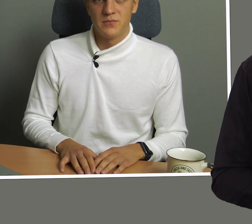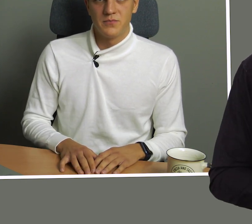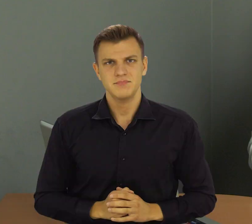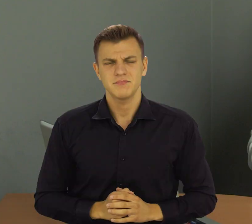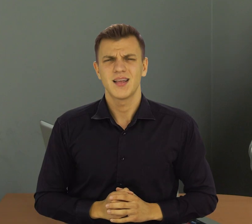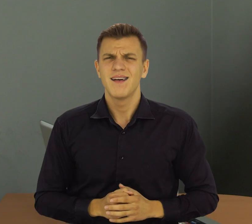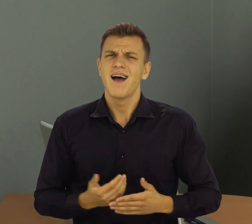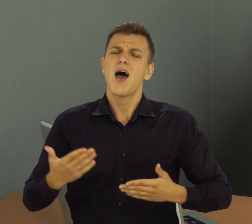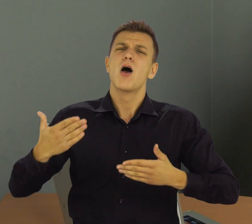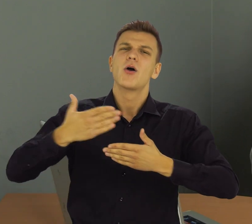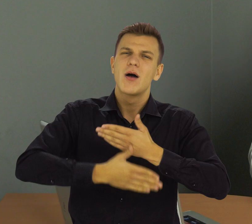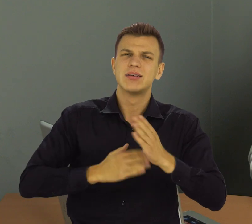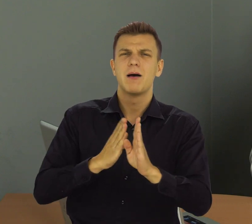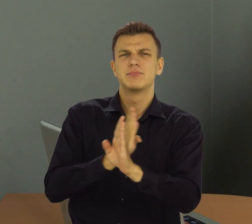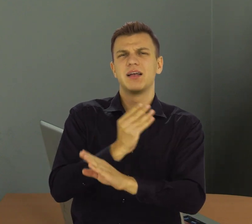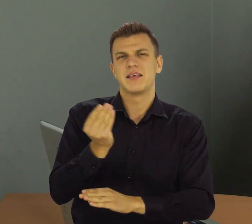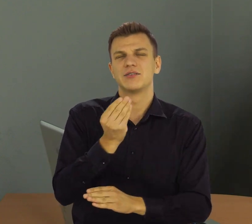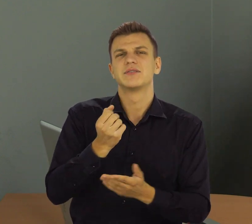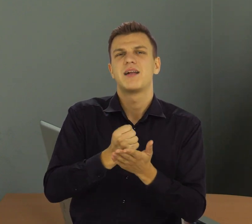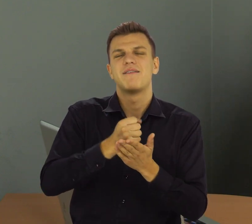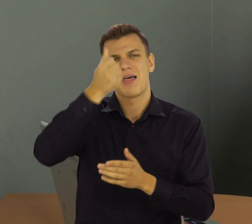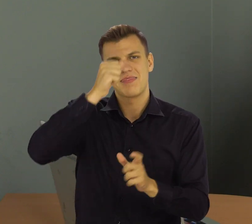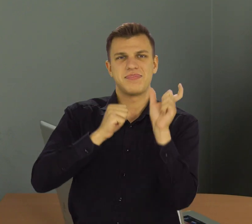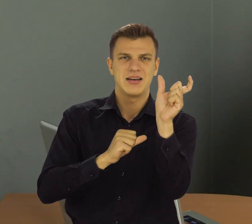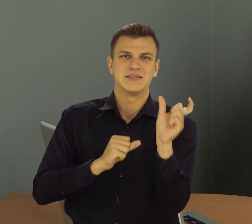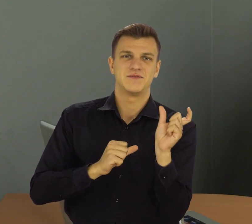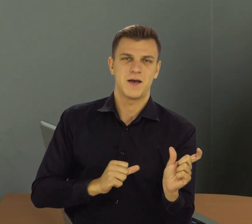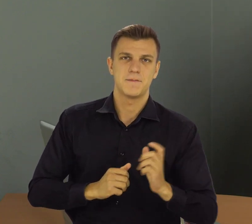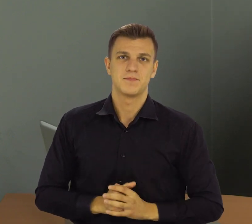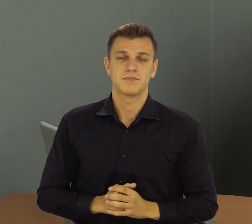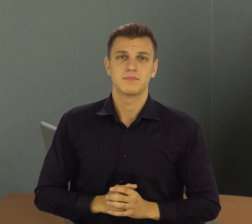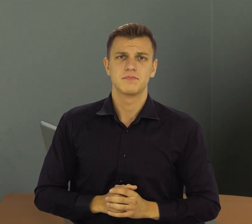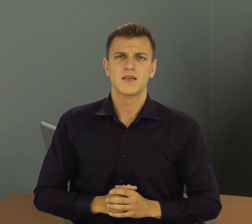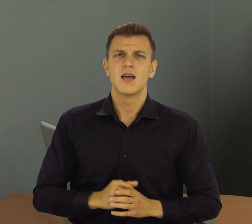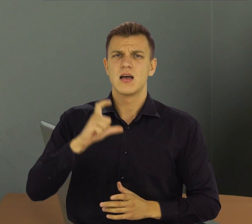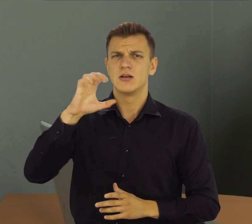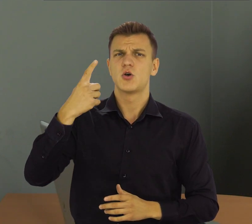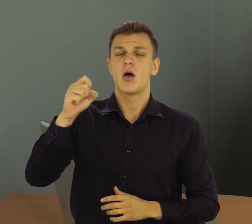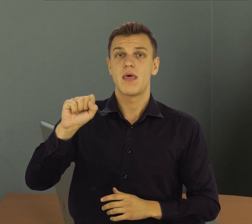Na koniec, może trochę o terminologii, której wcale nie jest mało! Termin CODA